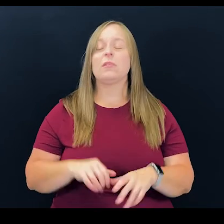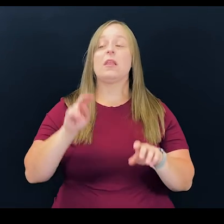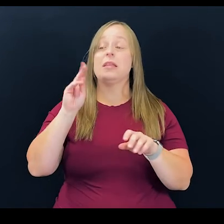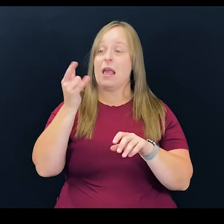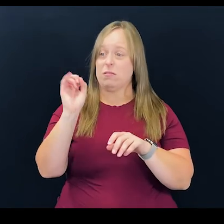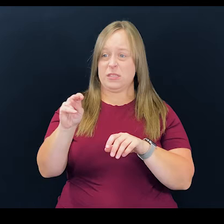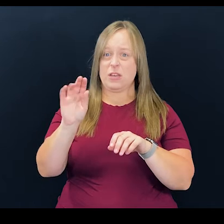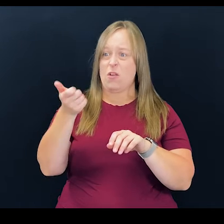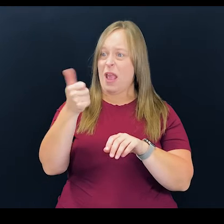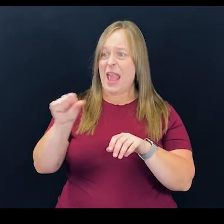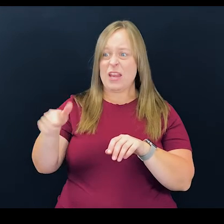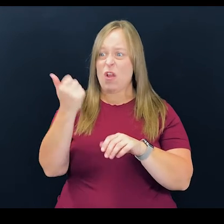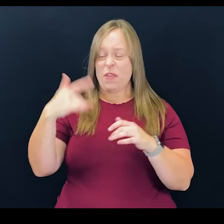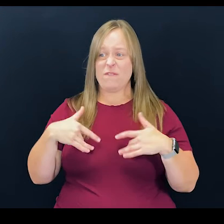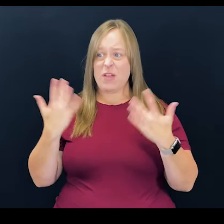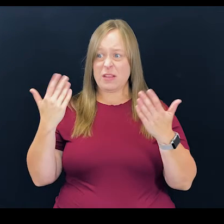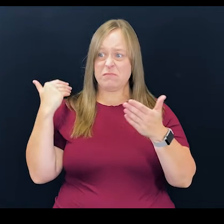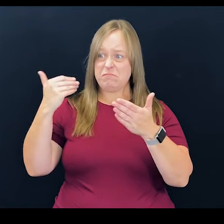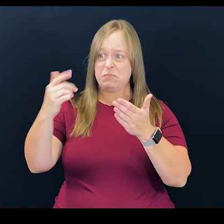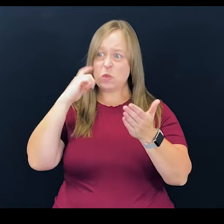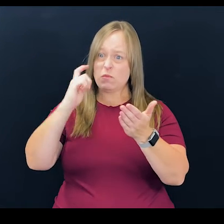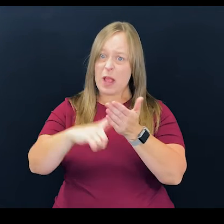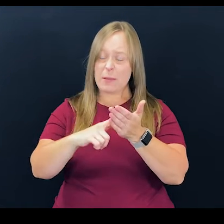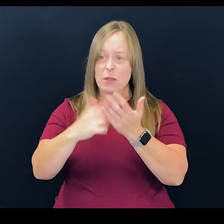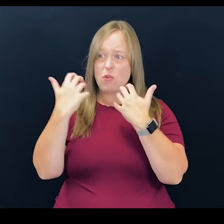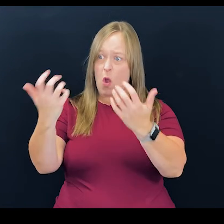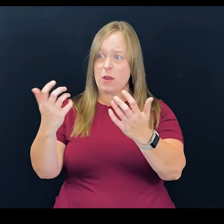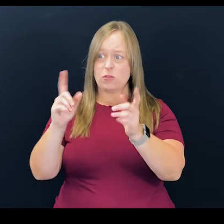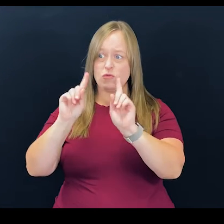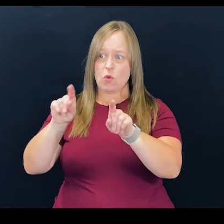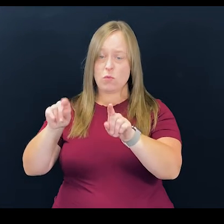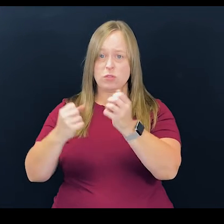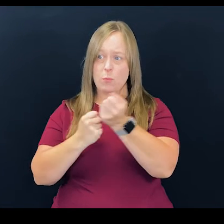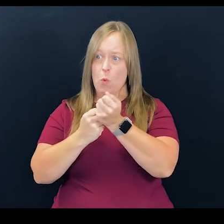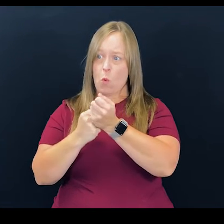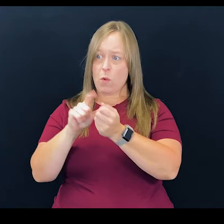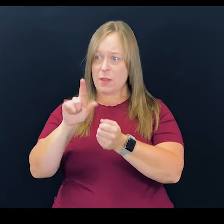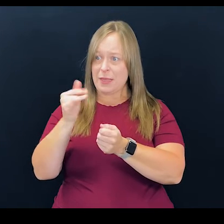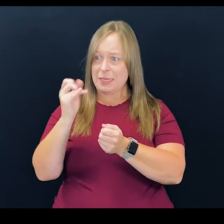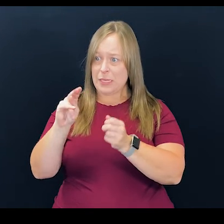Ahora, Nelson, ¿hay otros eventos que recomendarías a nuestra audiencia que apoyan a la población latina?